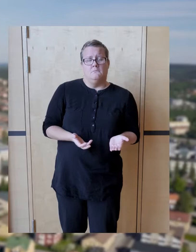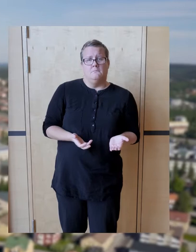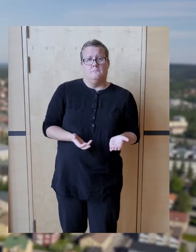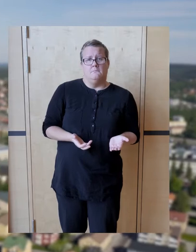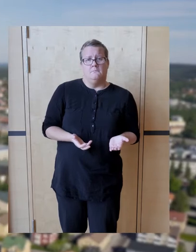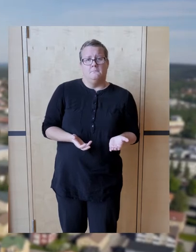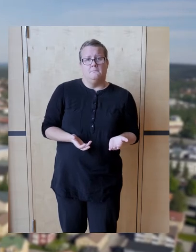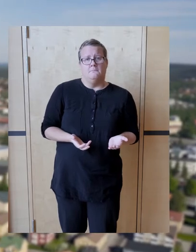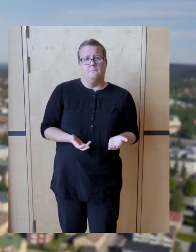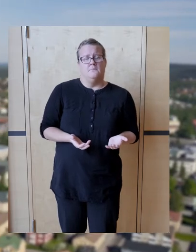Chatt